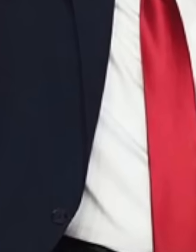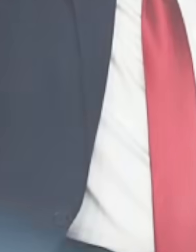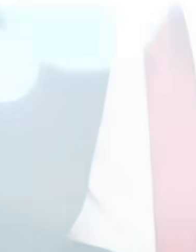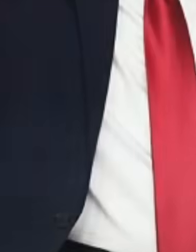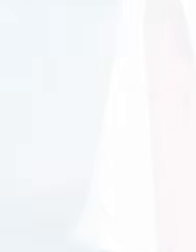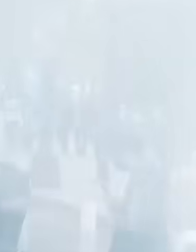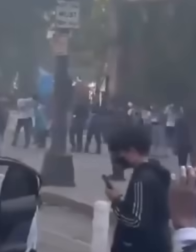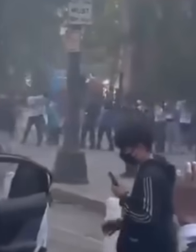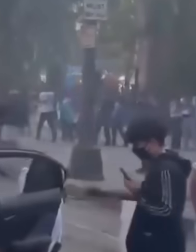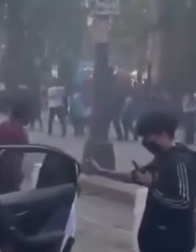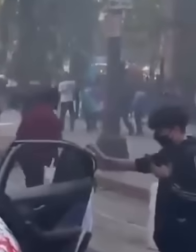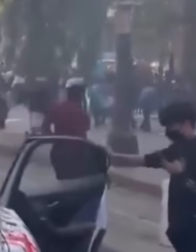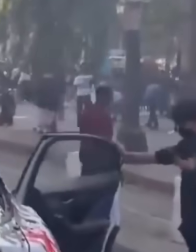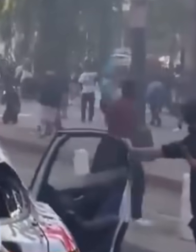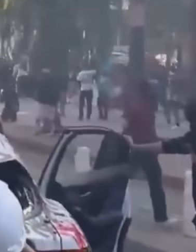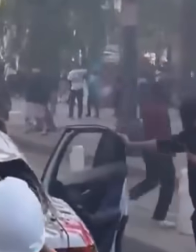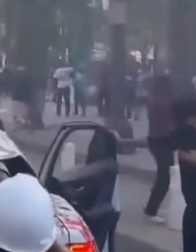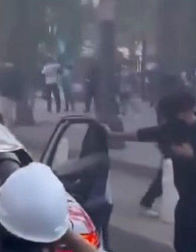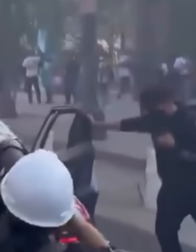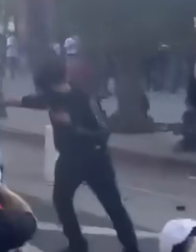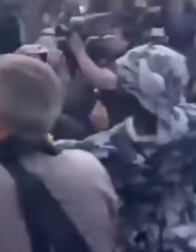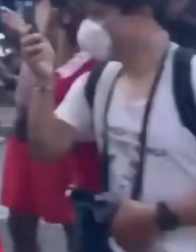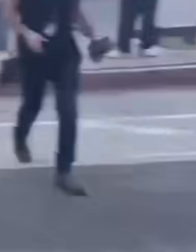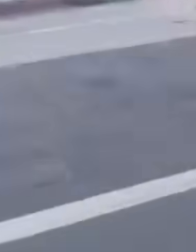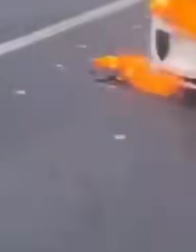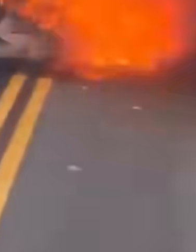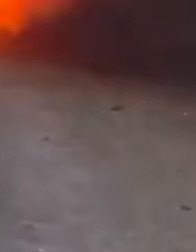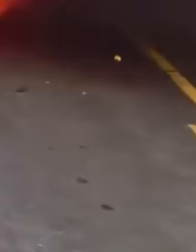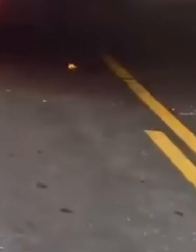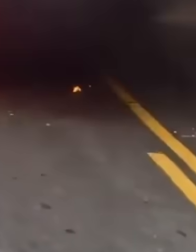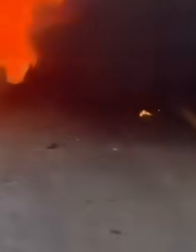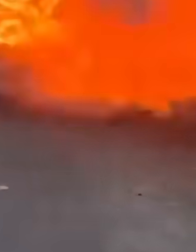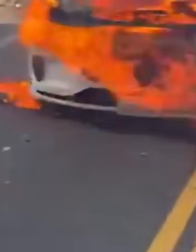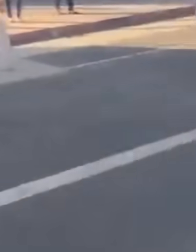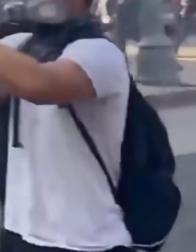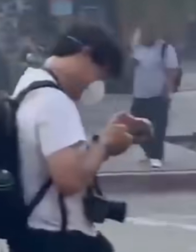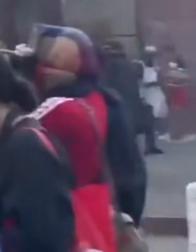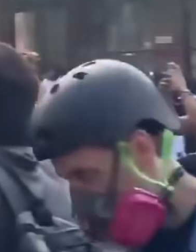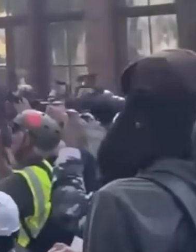los conflictos y manifestaciones que han surgido en Los Ángeles debido a las redadas de migrantes